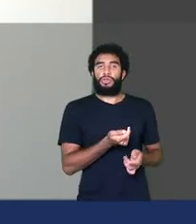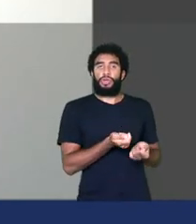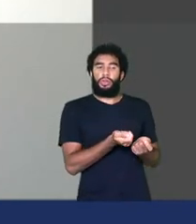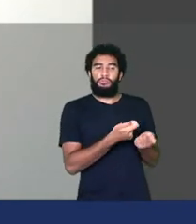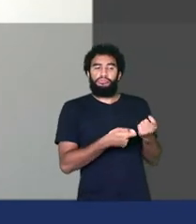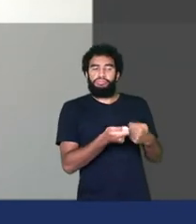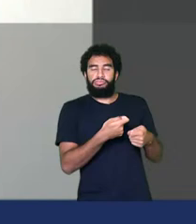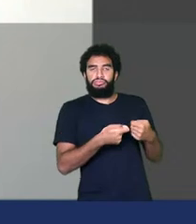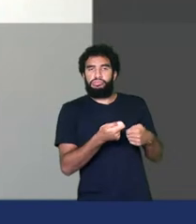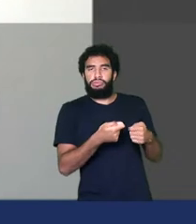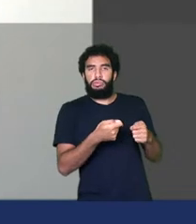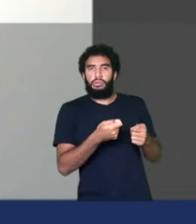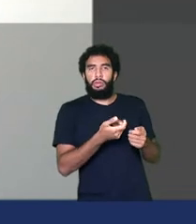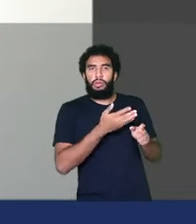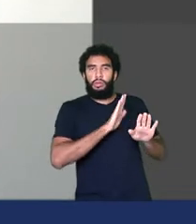E MUITO A LAVAGEM DE DIN DINHEIRO, O CRIME ORGANIZADO E